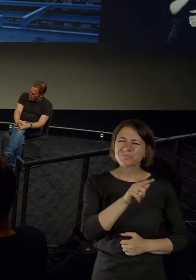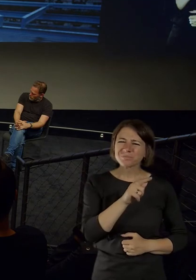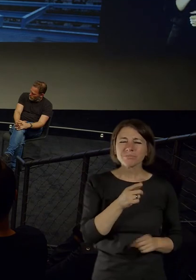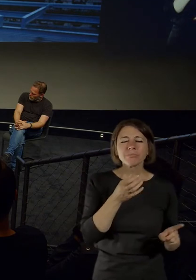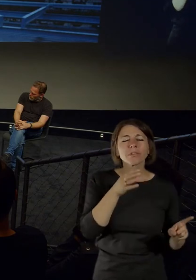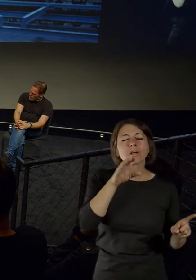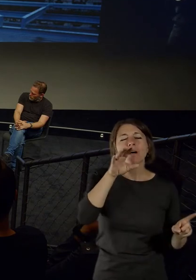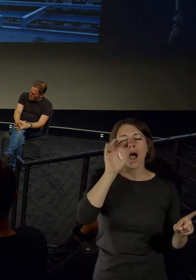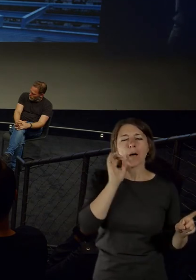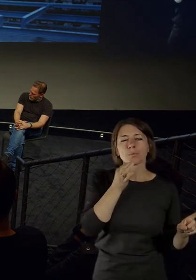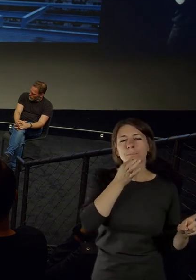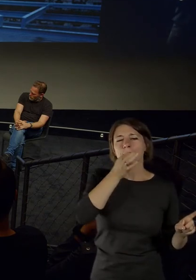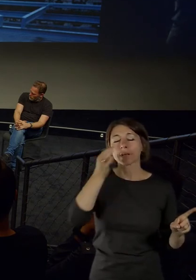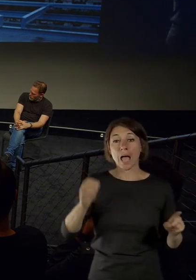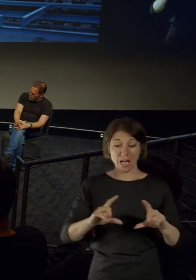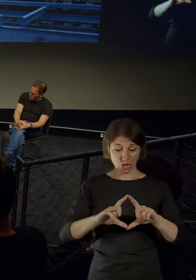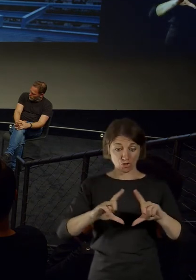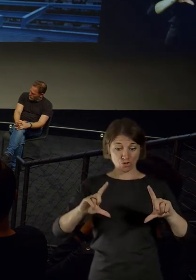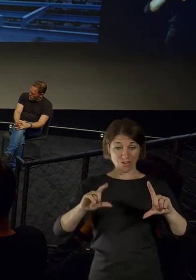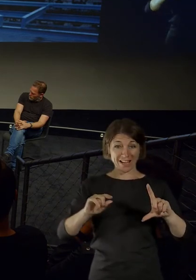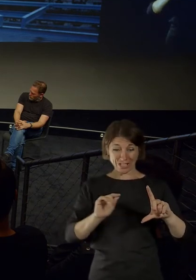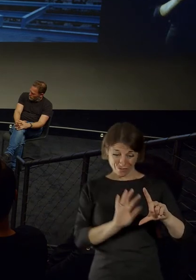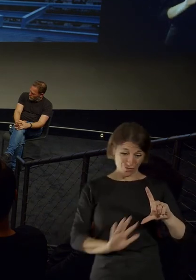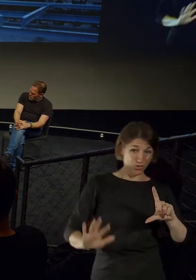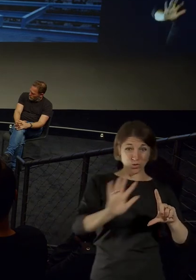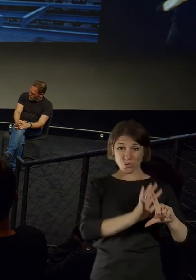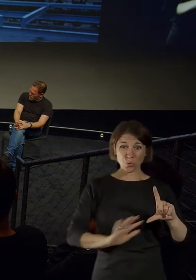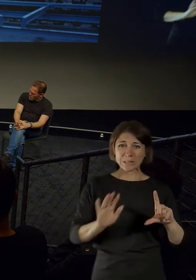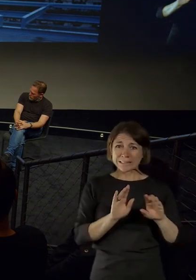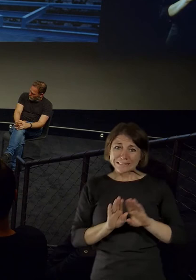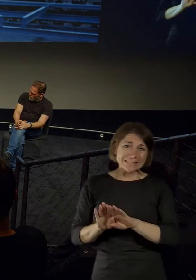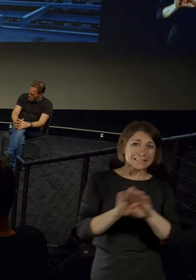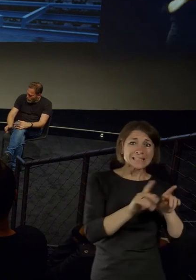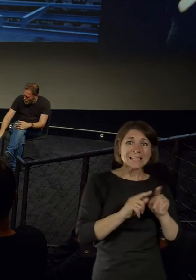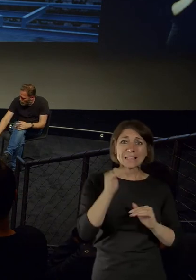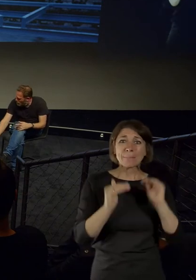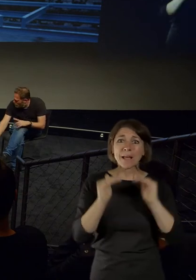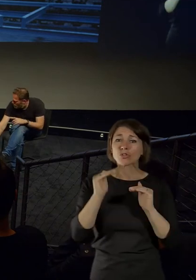že v celém tom čtverci se může postavit ta výška. To je důležité.